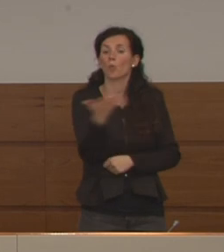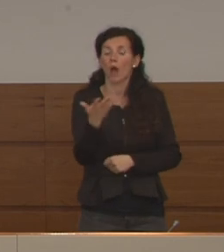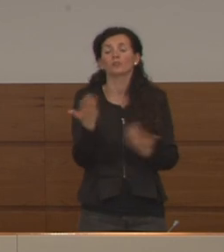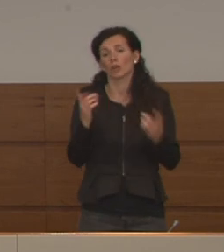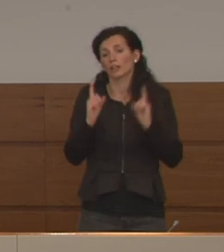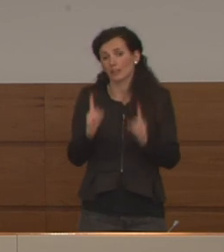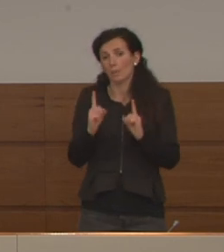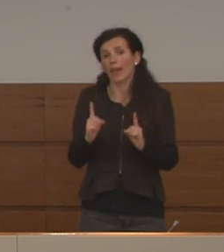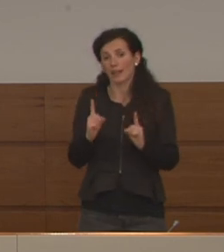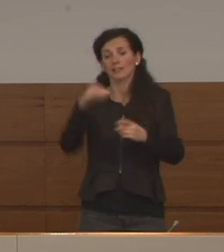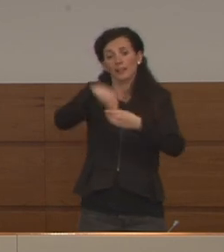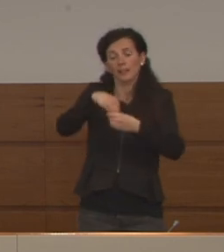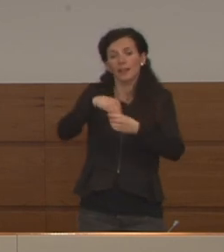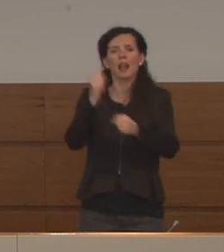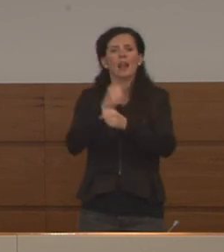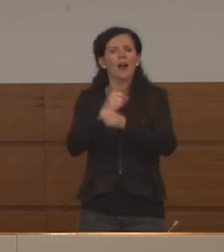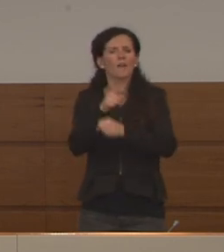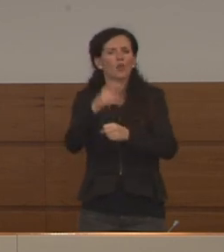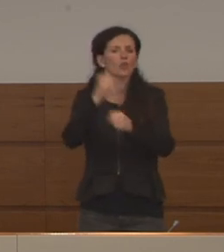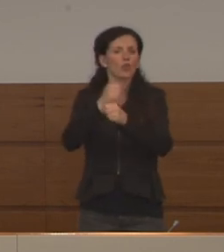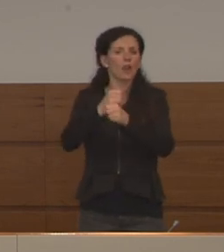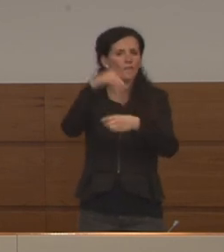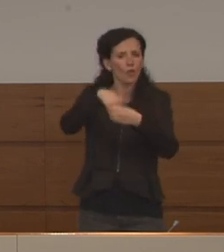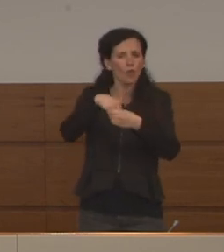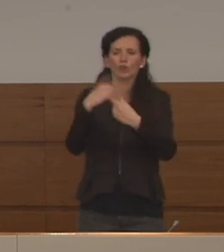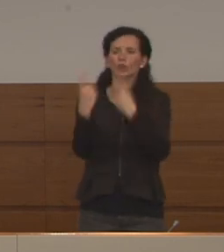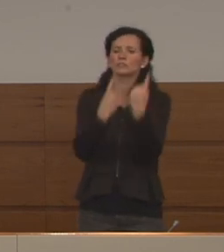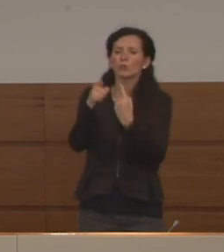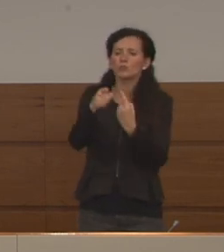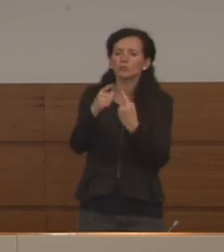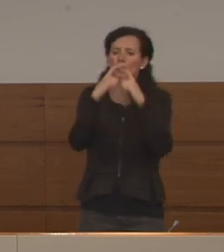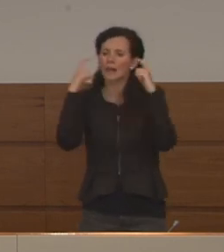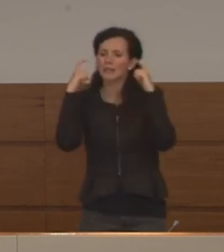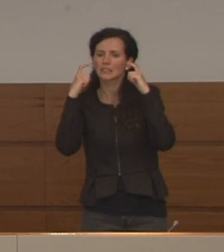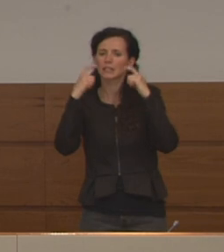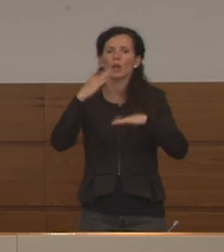lavorativa della persona. Ci sono persone sottoposte a stress lavorativo